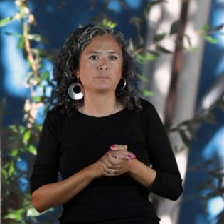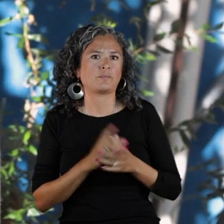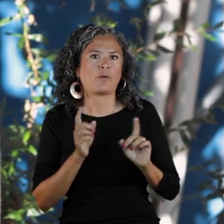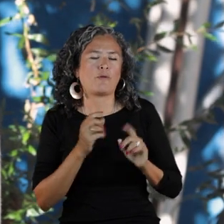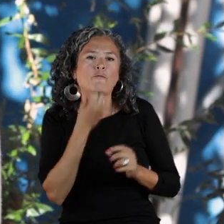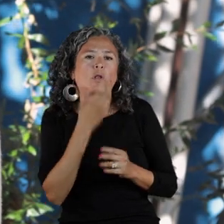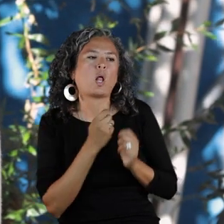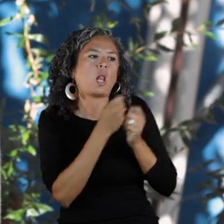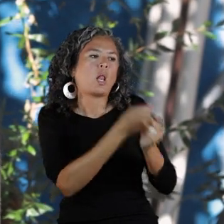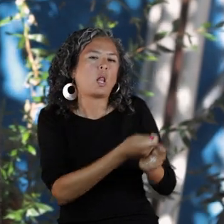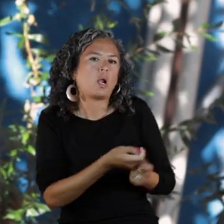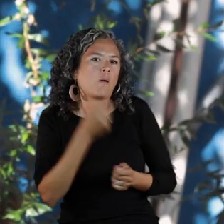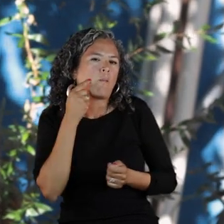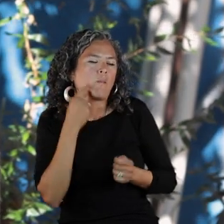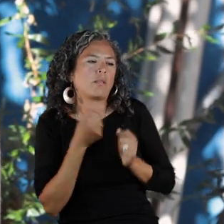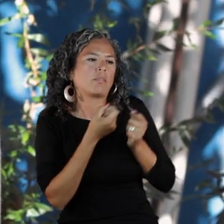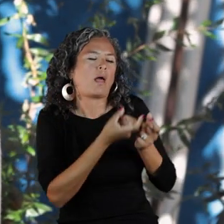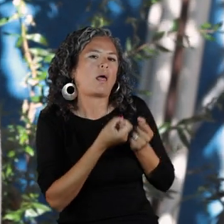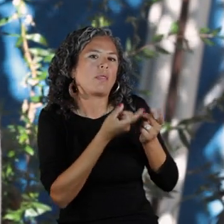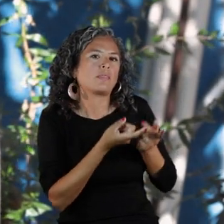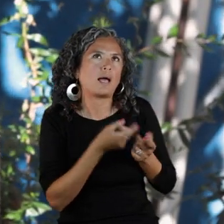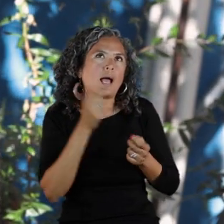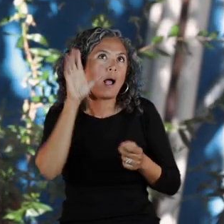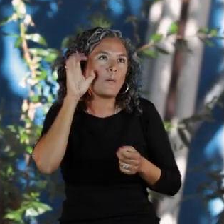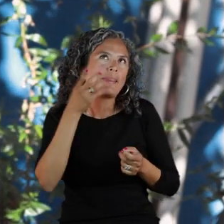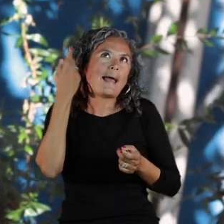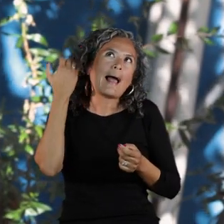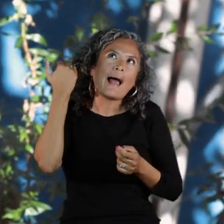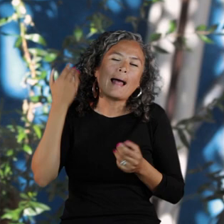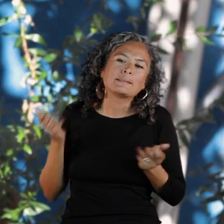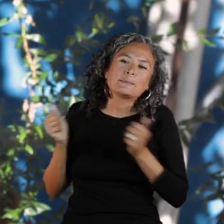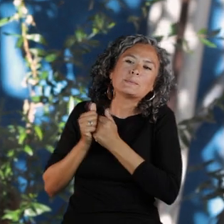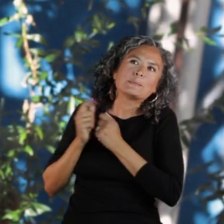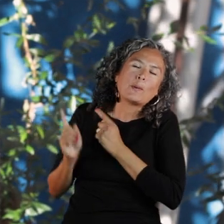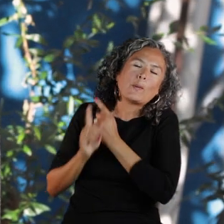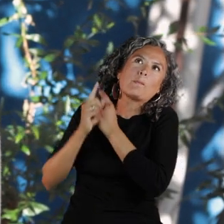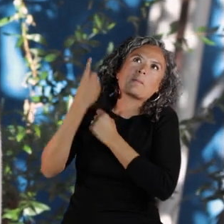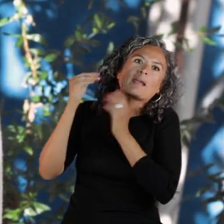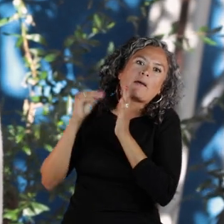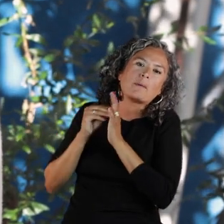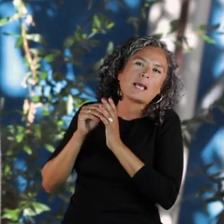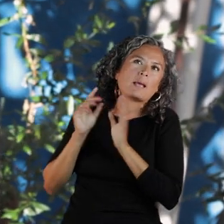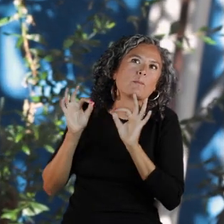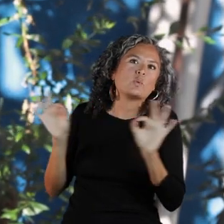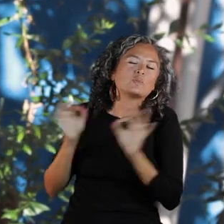las flores, los bombones, la vuelta a el lugar donde se conocieron, la música que les gustaba.